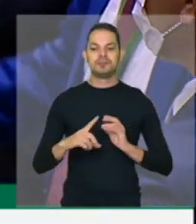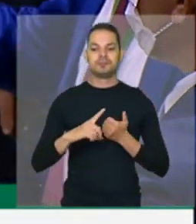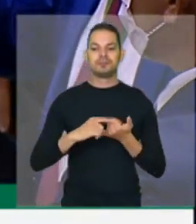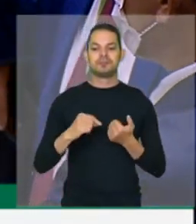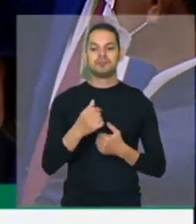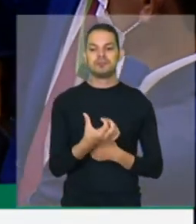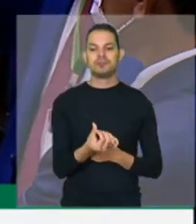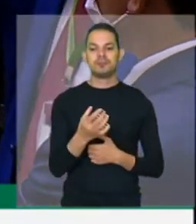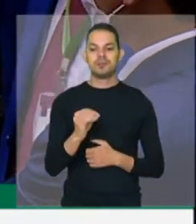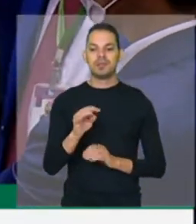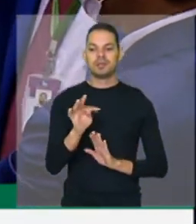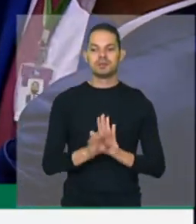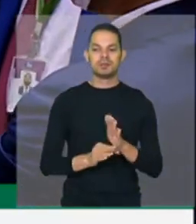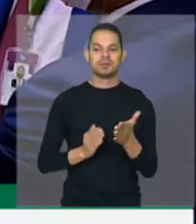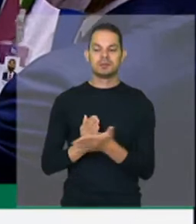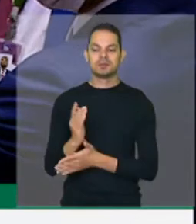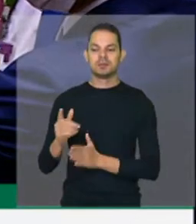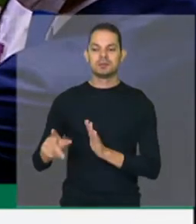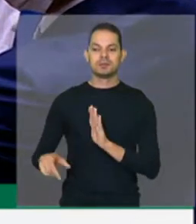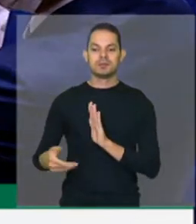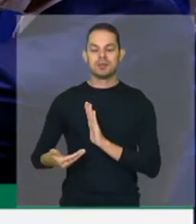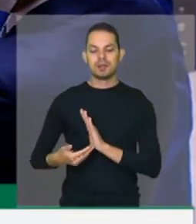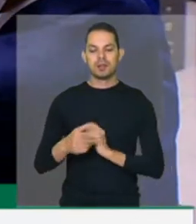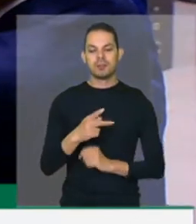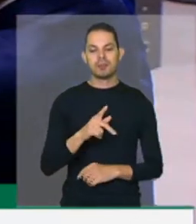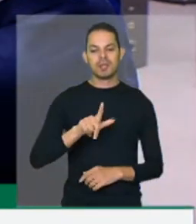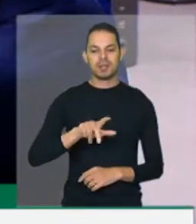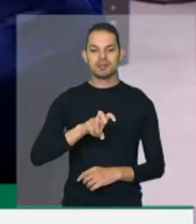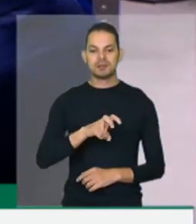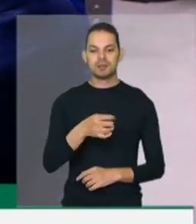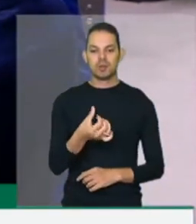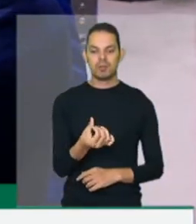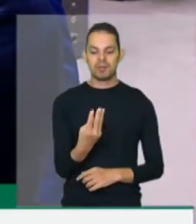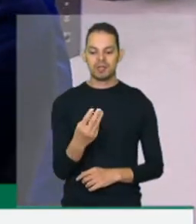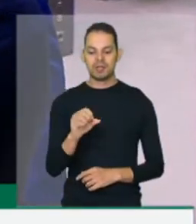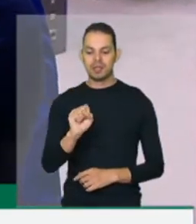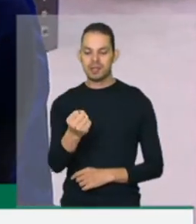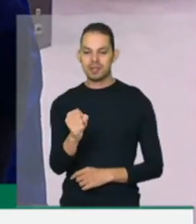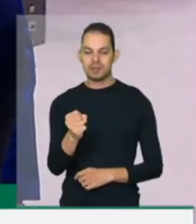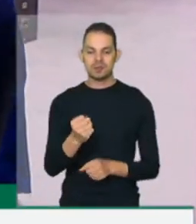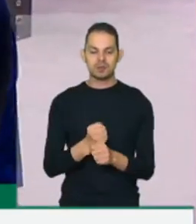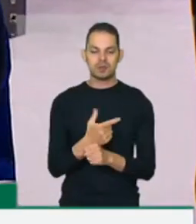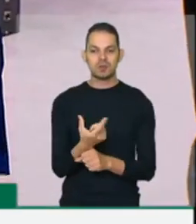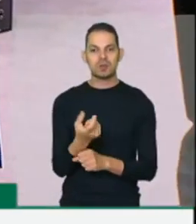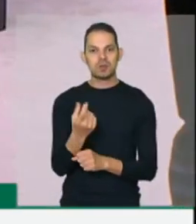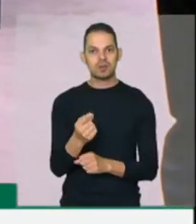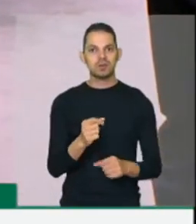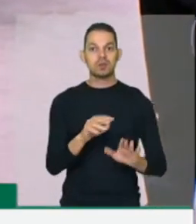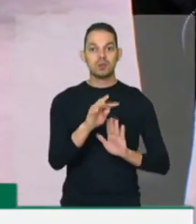VOTAÇÃO EM SEPARADO DO ART. TEXTO APROVADO PELA CÂMARA PARA QUE SEJA INSERIDO NO SUBSTITUTIVO DO SENADO. É ... PARA ENCAMINHAR A FAVOR DO